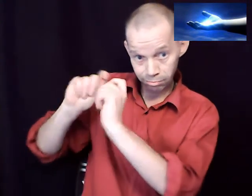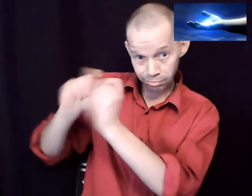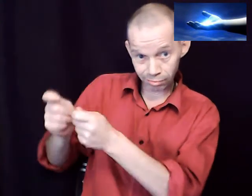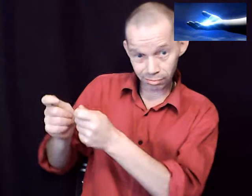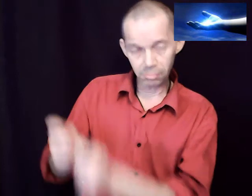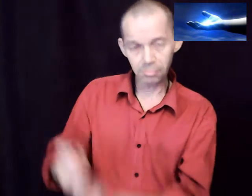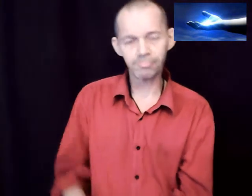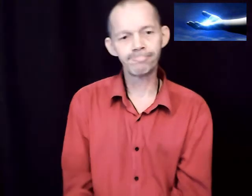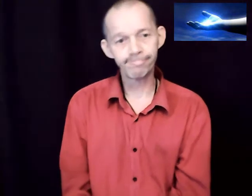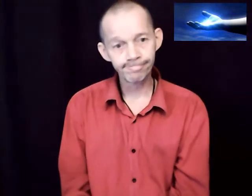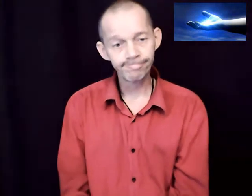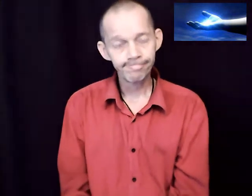Maintenant le nom à donner,